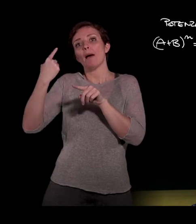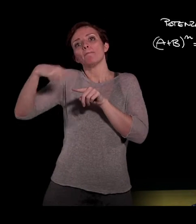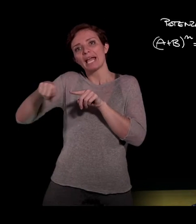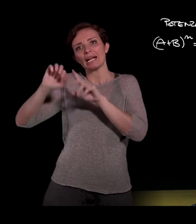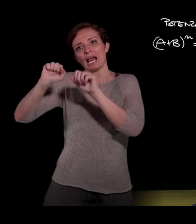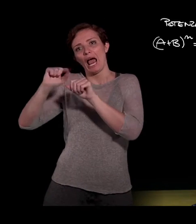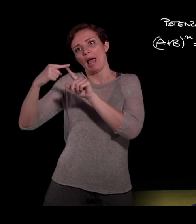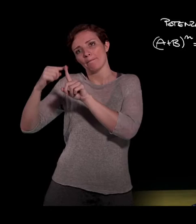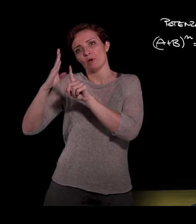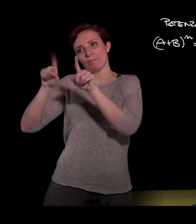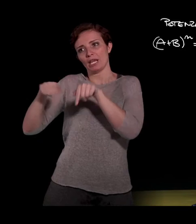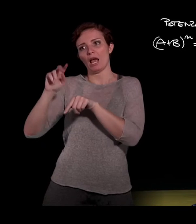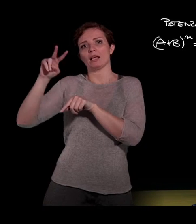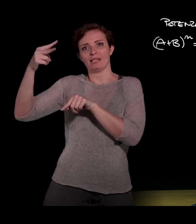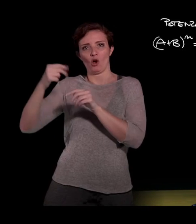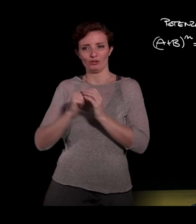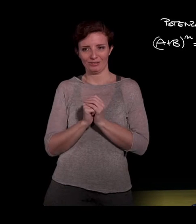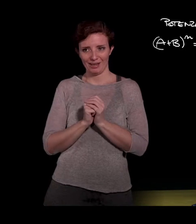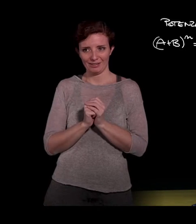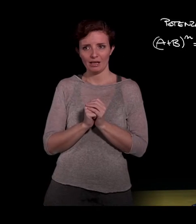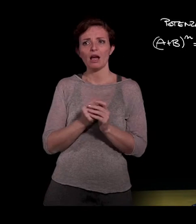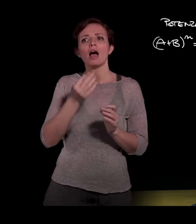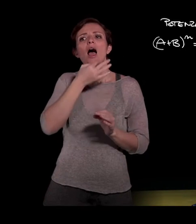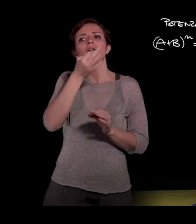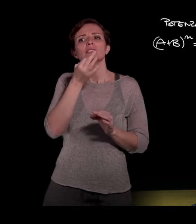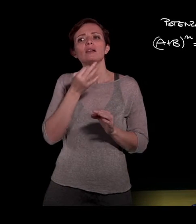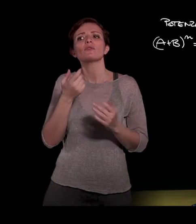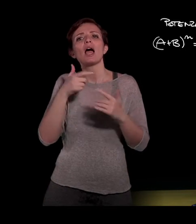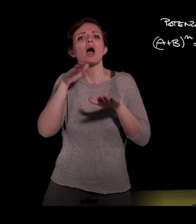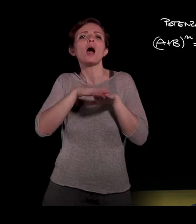Quindi, sostanzialmente, andiamo a utilizzare lo sviluppo